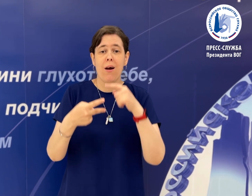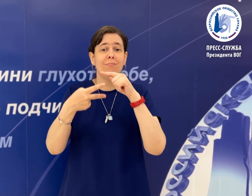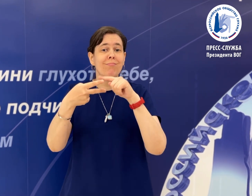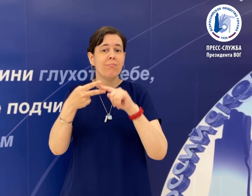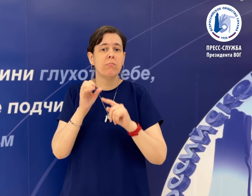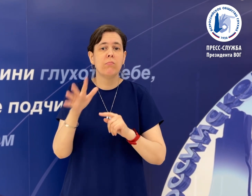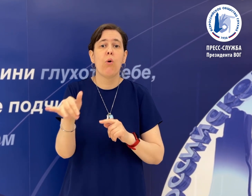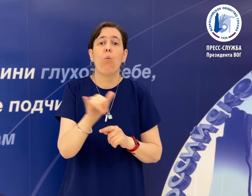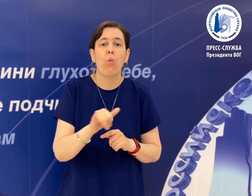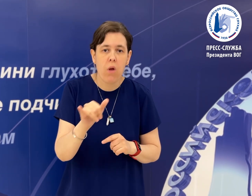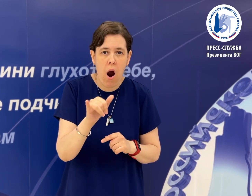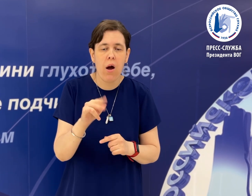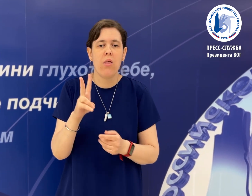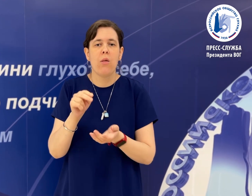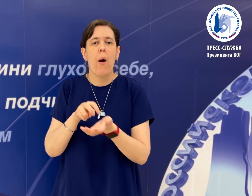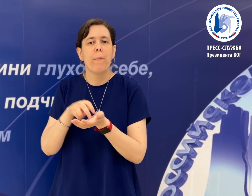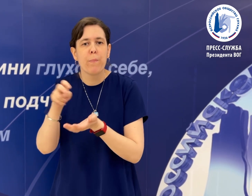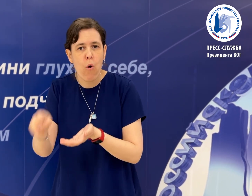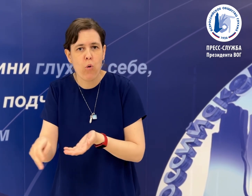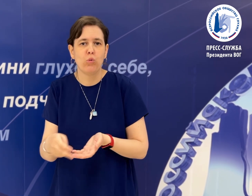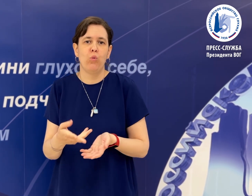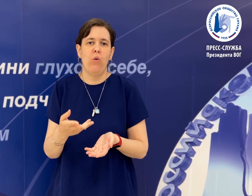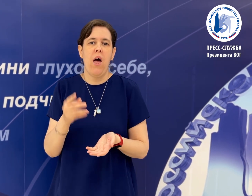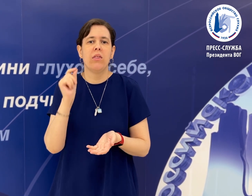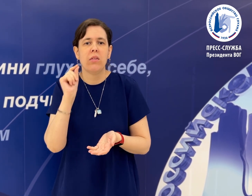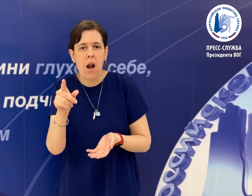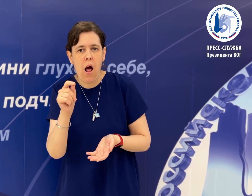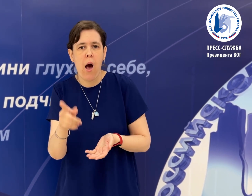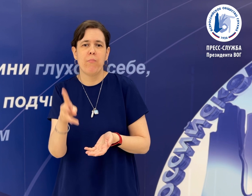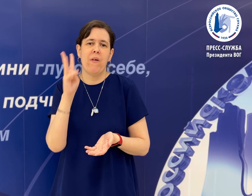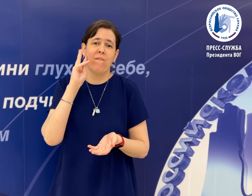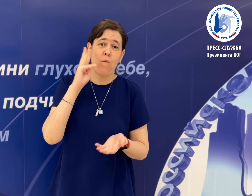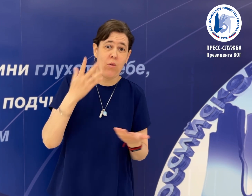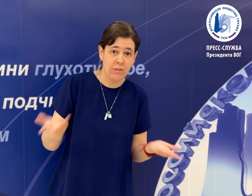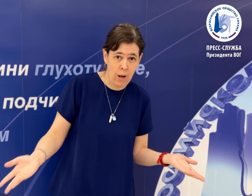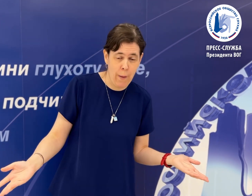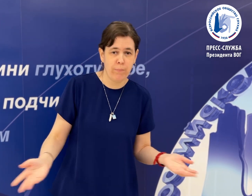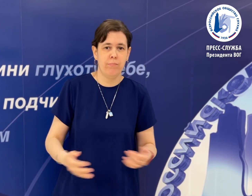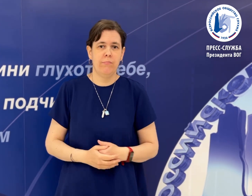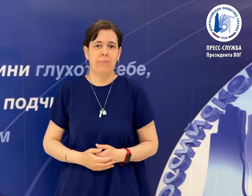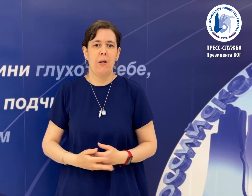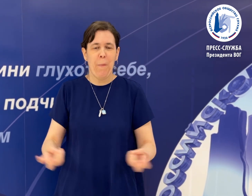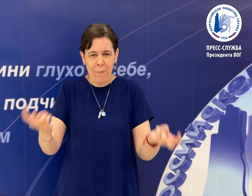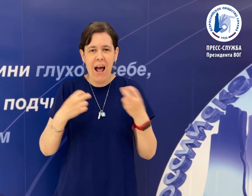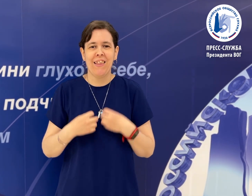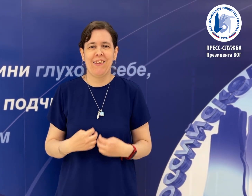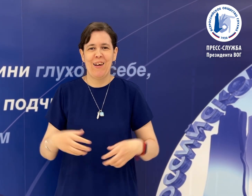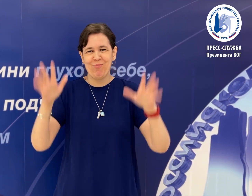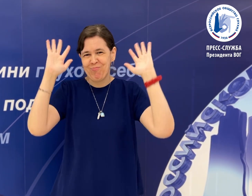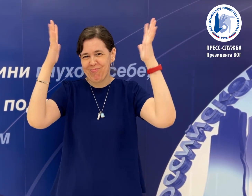Эти 2 файла просим отправить либо на электронную почту, либо в Telegram, либо WhatsApp. Приходите к нам!